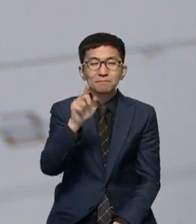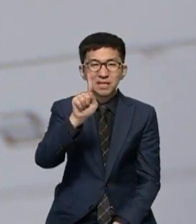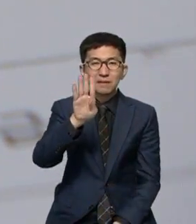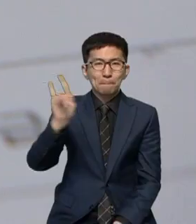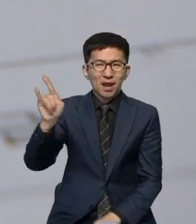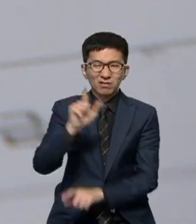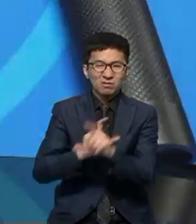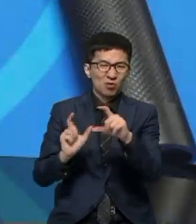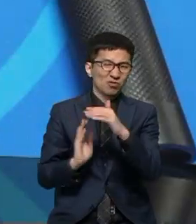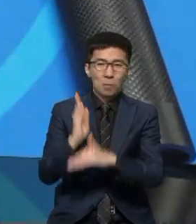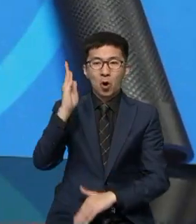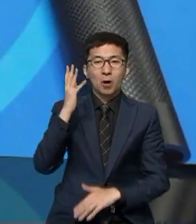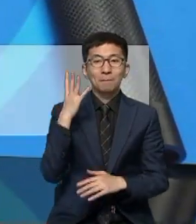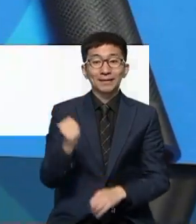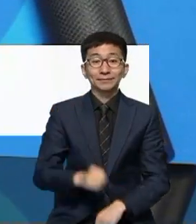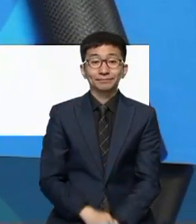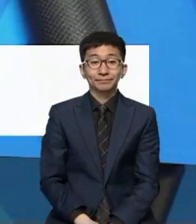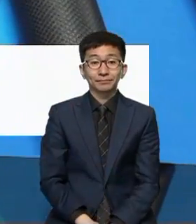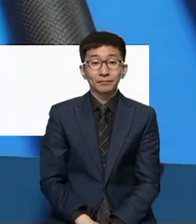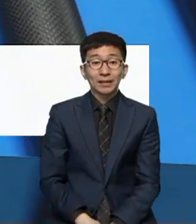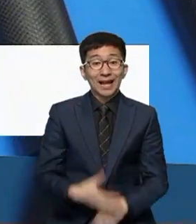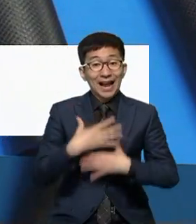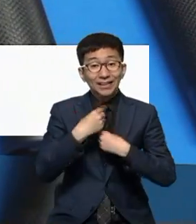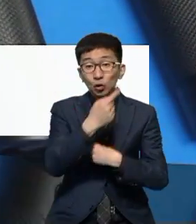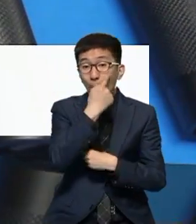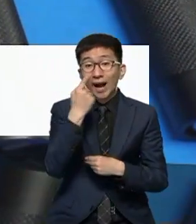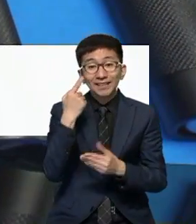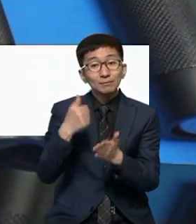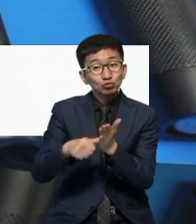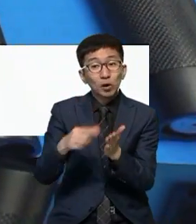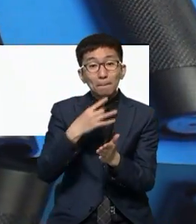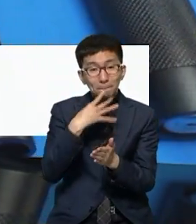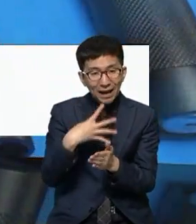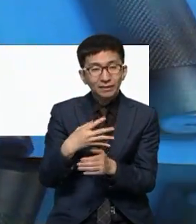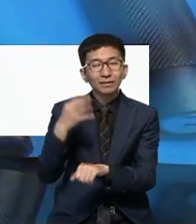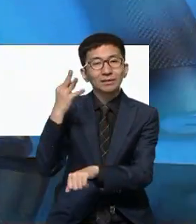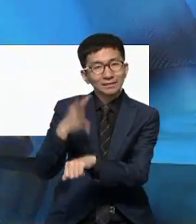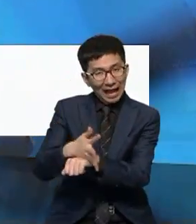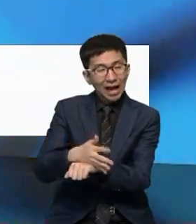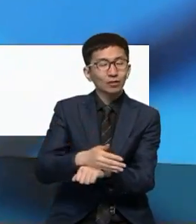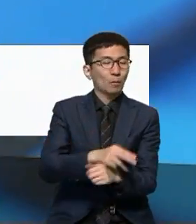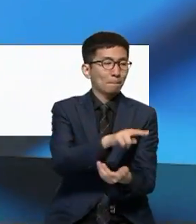초과했습니다.